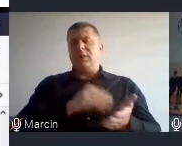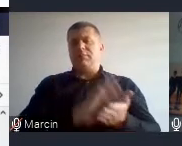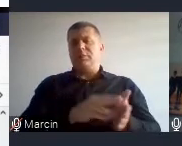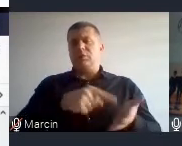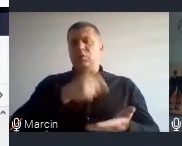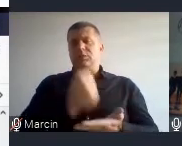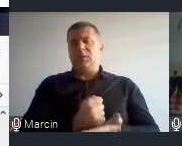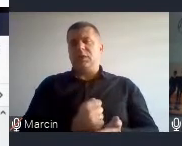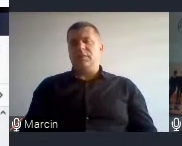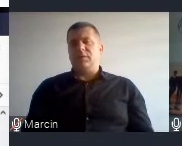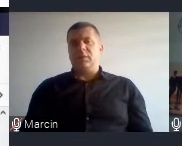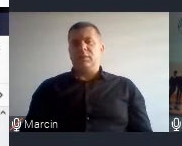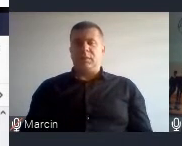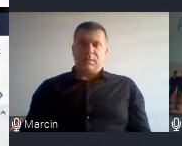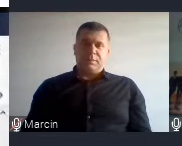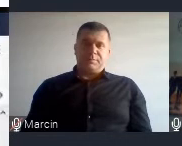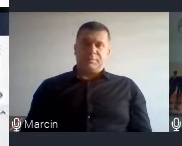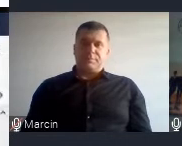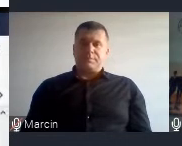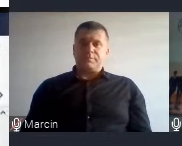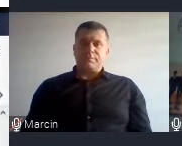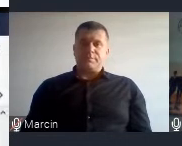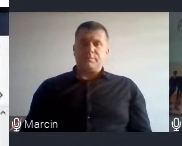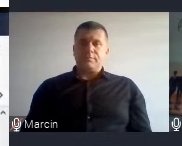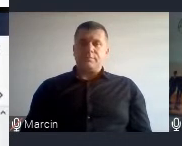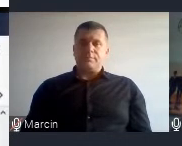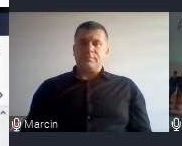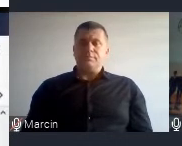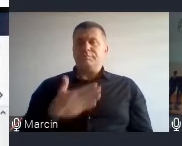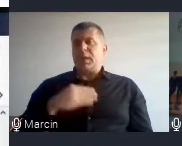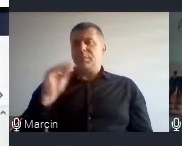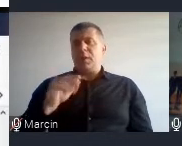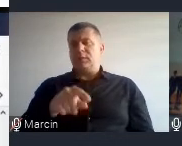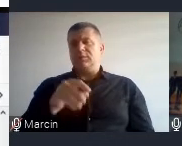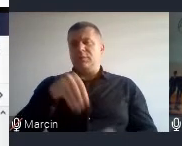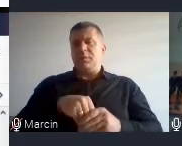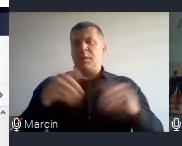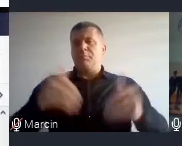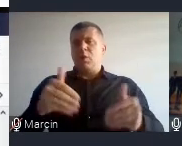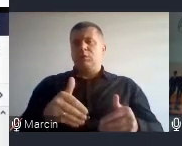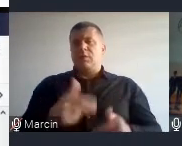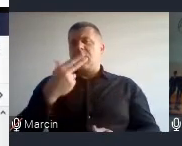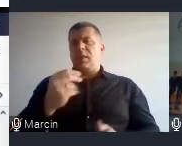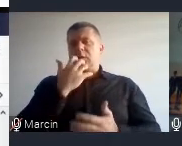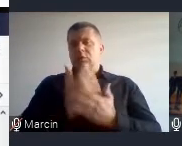Natomiast mamy, proszę Państwa jeszcze w tych możliwościach niestosowania zasady konkurencyjności i rozeznania,